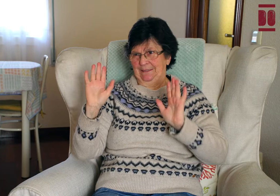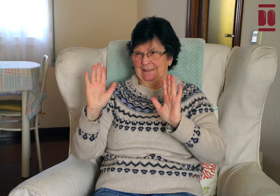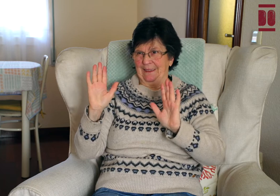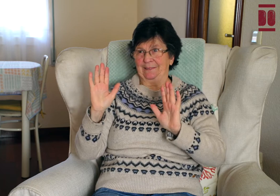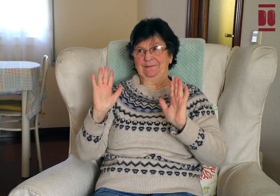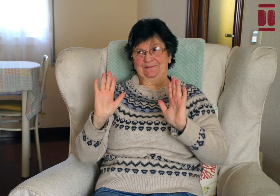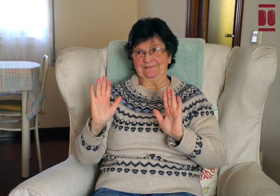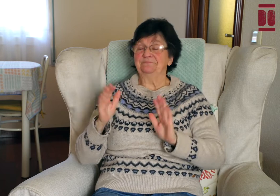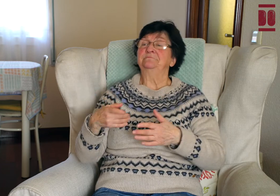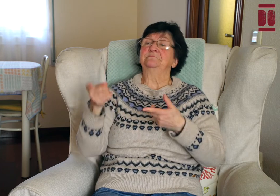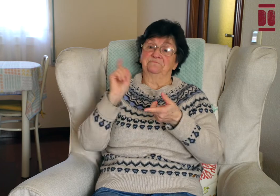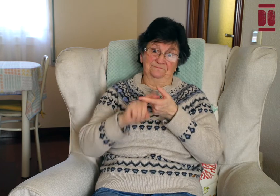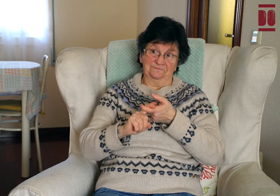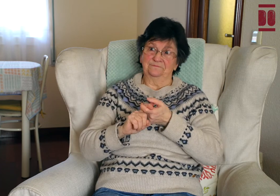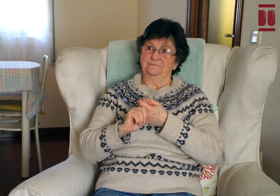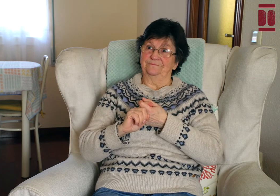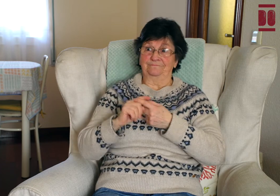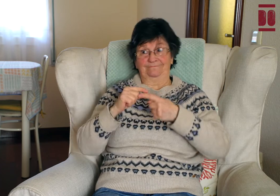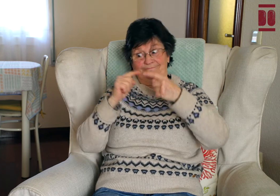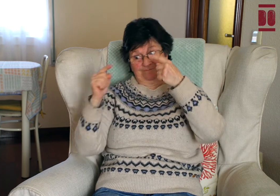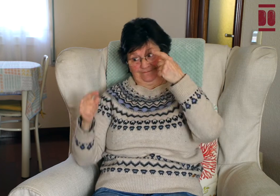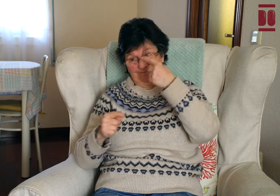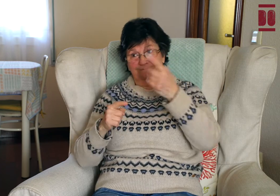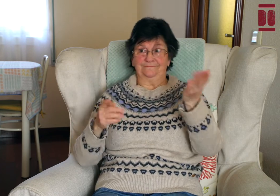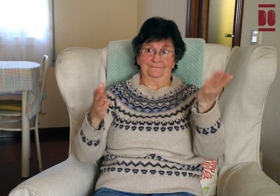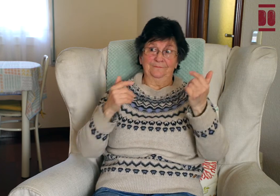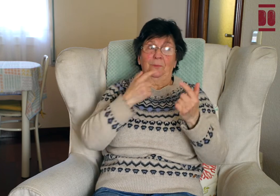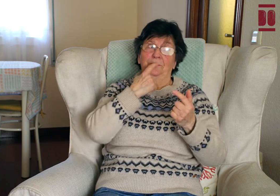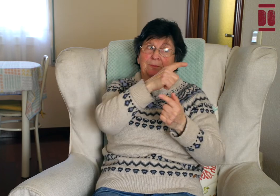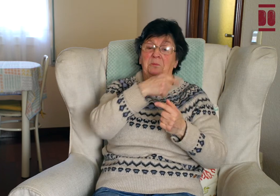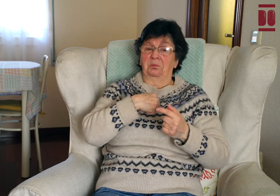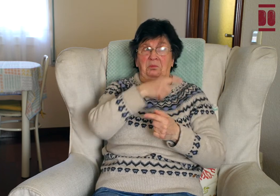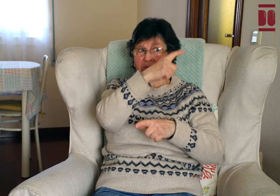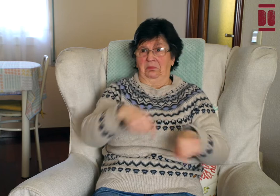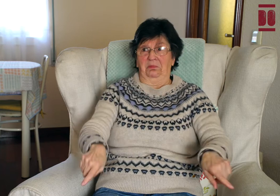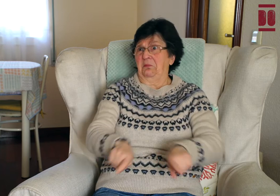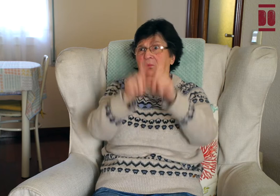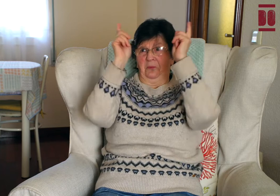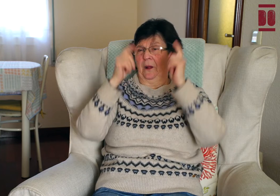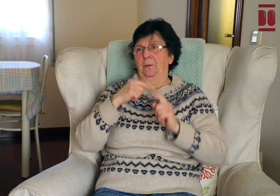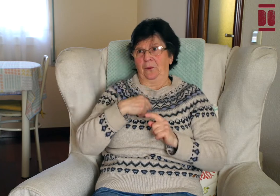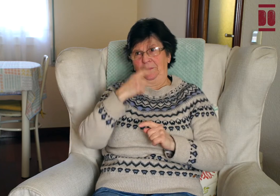claro, y había diferencia de edad. Él decía que le daba igual,